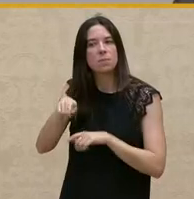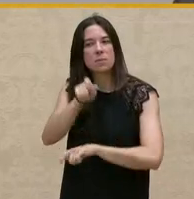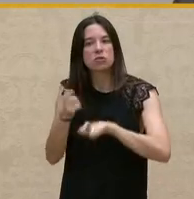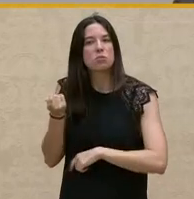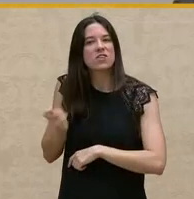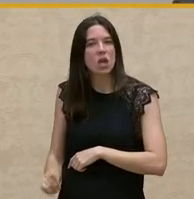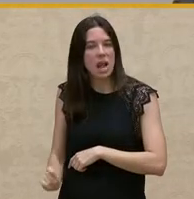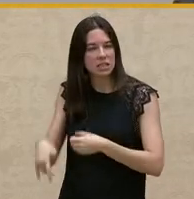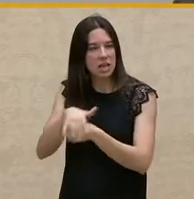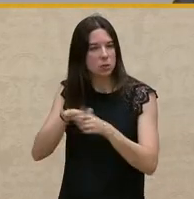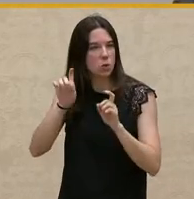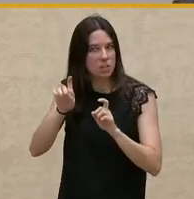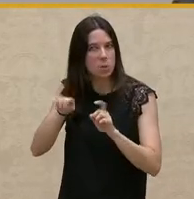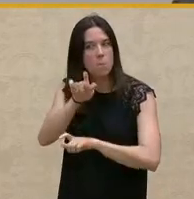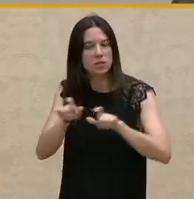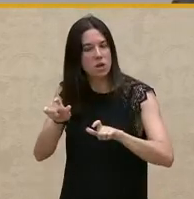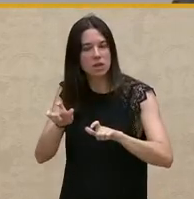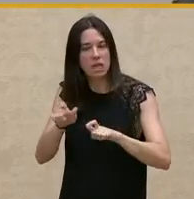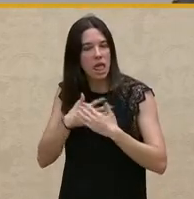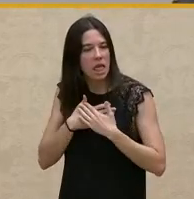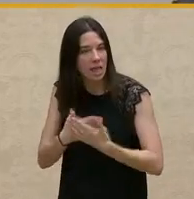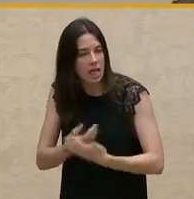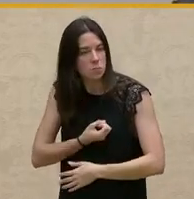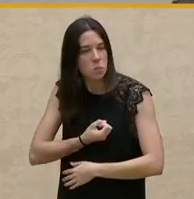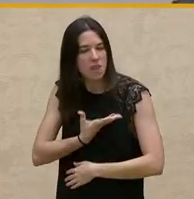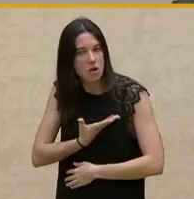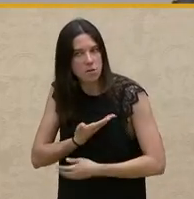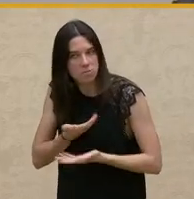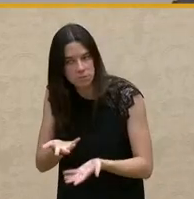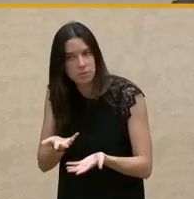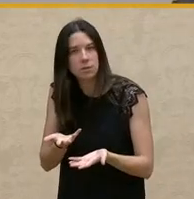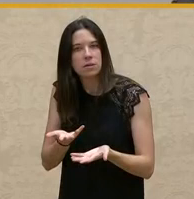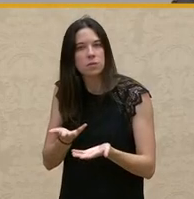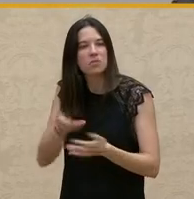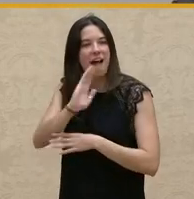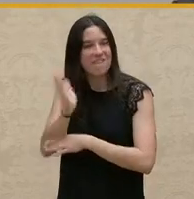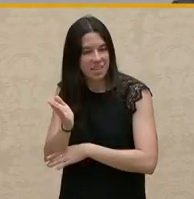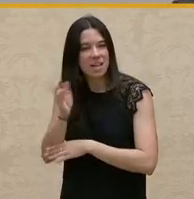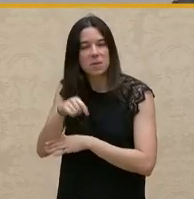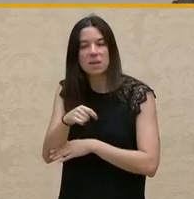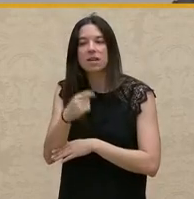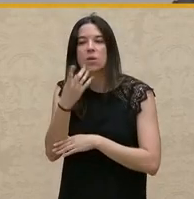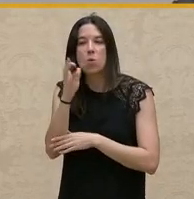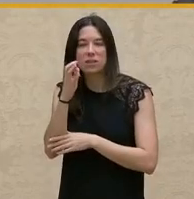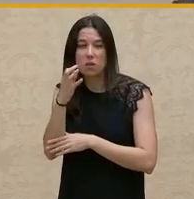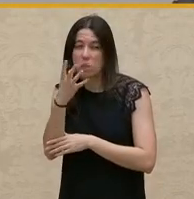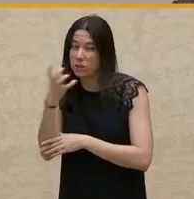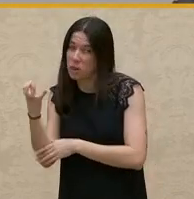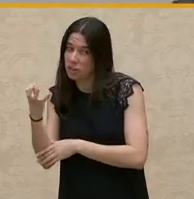personas tremendamente entregadas y vocacionales. Y el derecho de 400 y pico de colegios a existir.